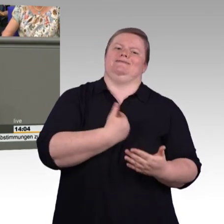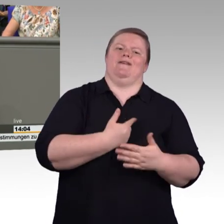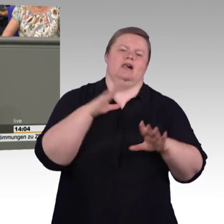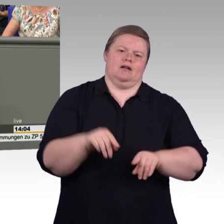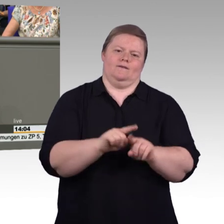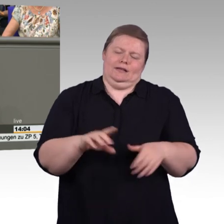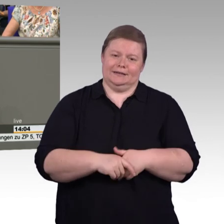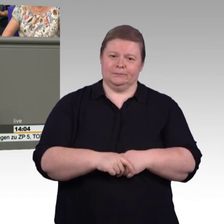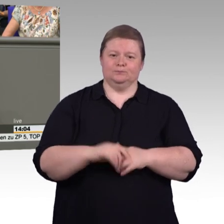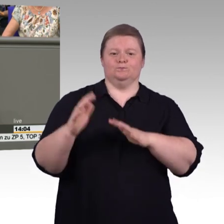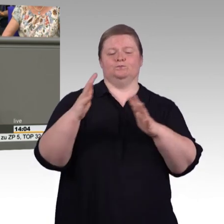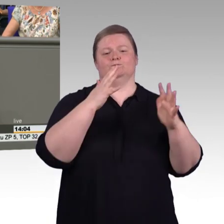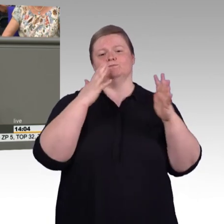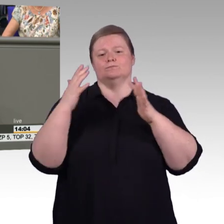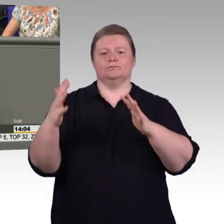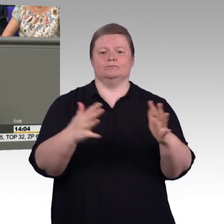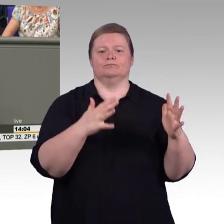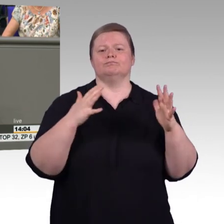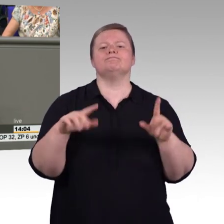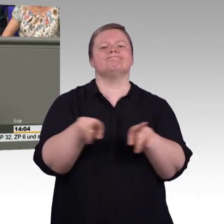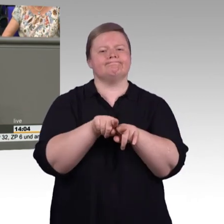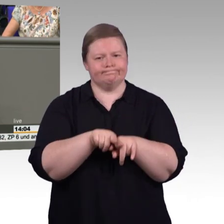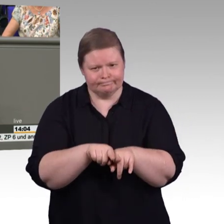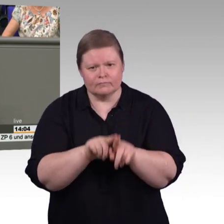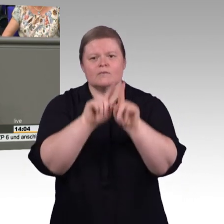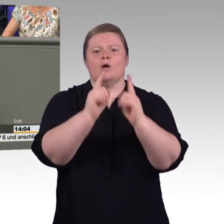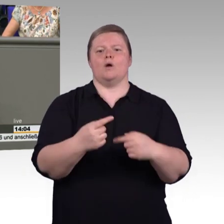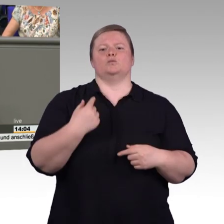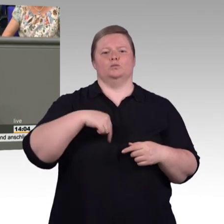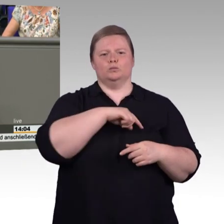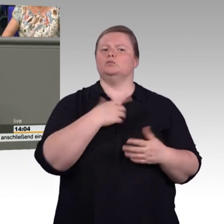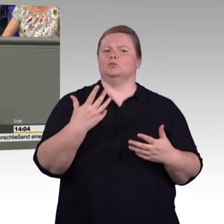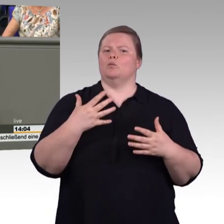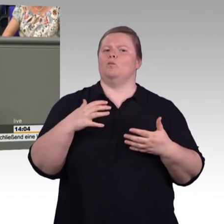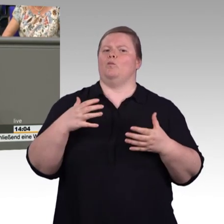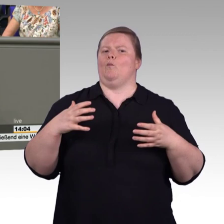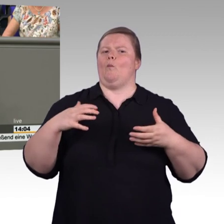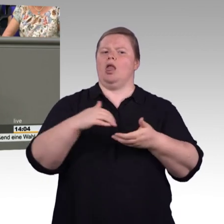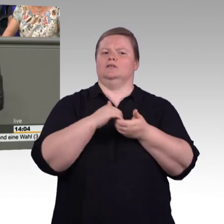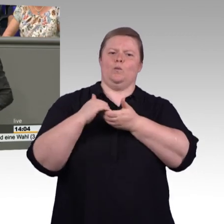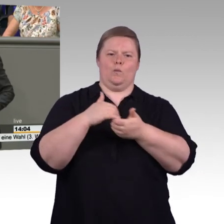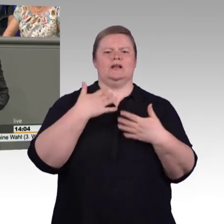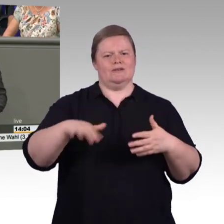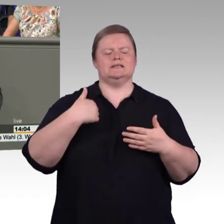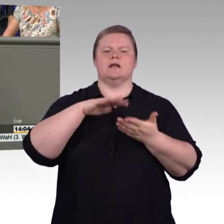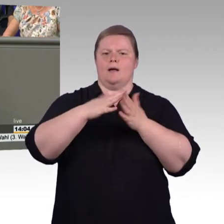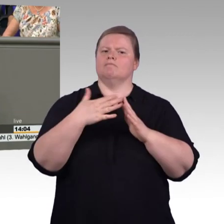und da mahne ich uns doch alle an wirklich Sorgfalt zu wahren, wenn wir hier die Verfassung ändern,